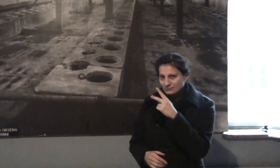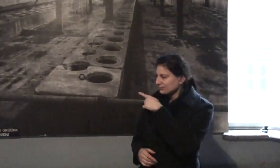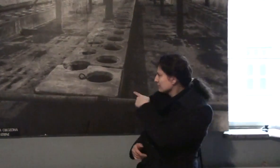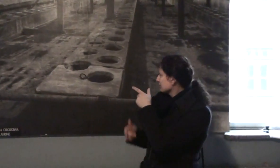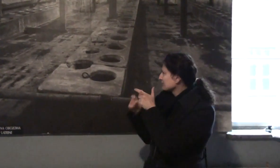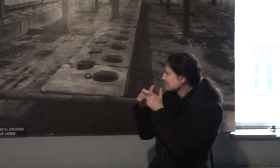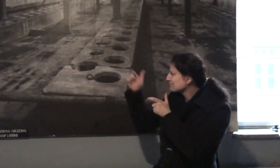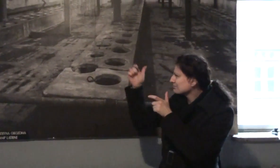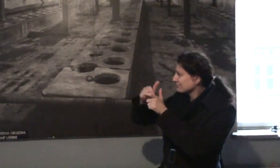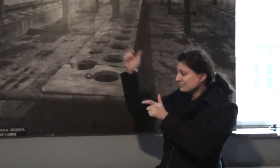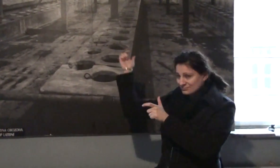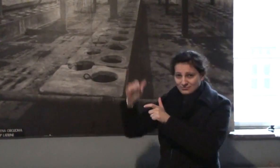Dieses Bild zeigt ein Toilettenhaus.